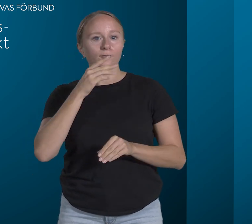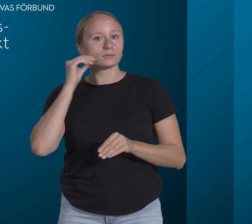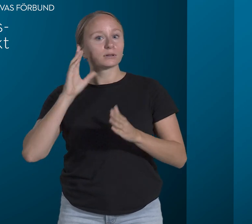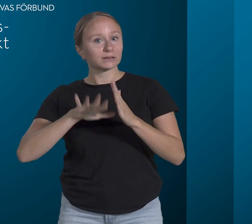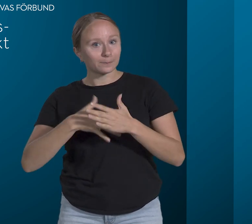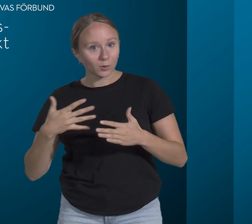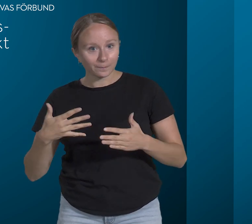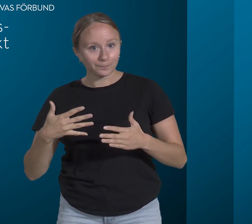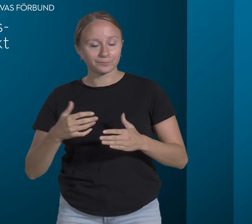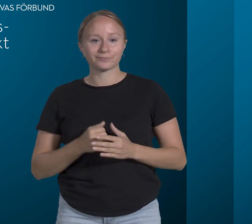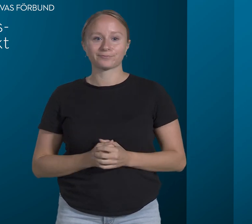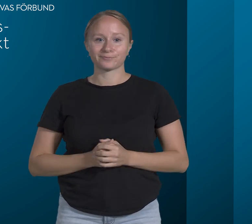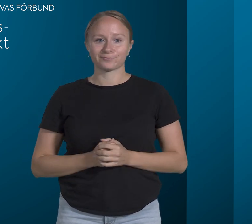i finlandssvenskt teckenspråk.